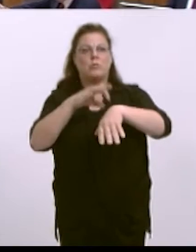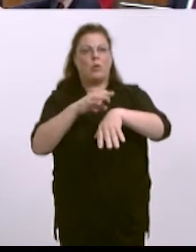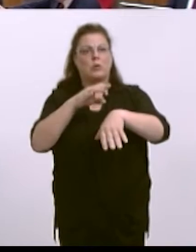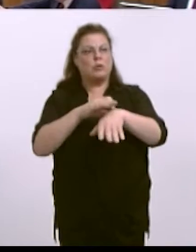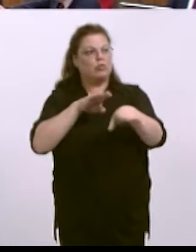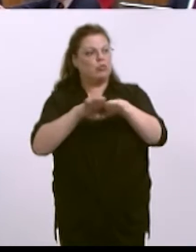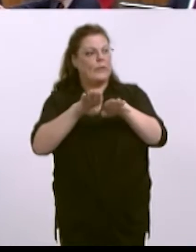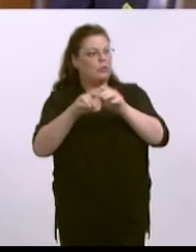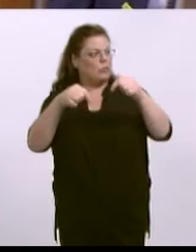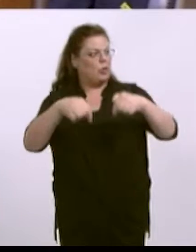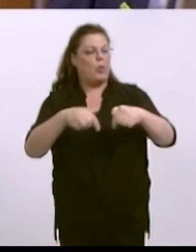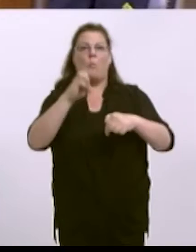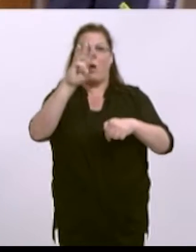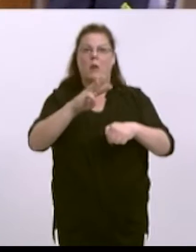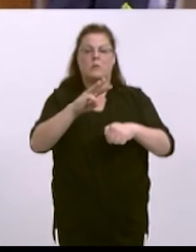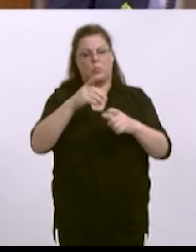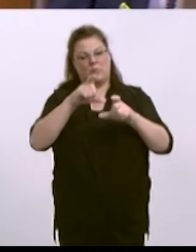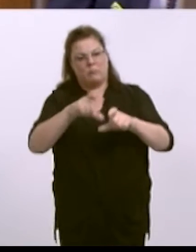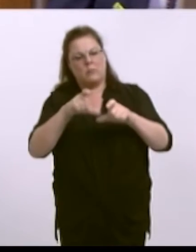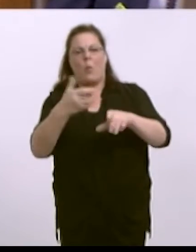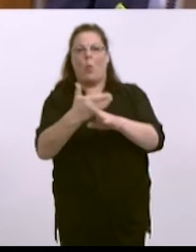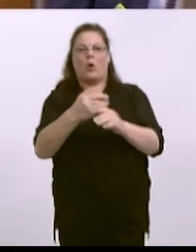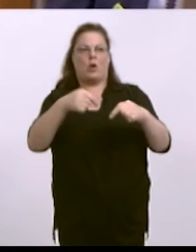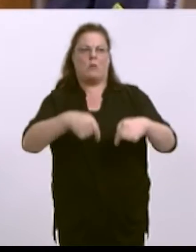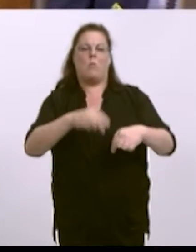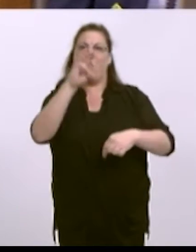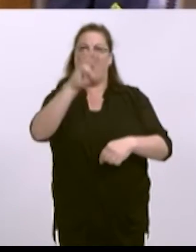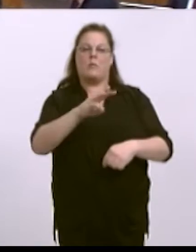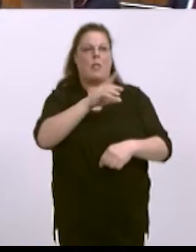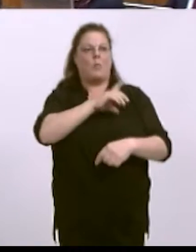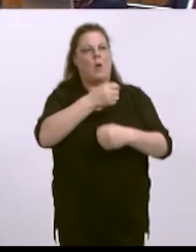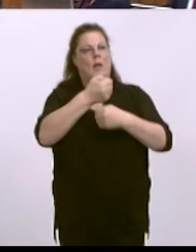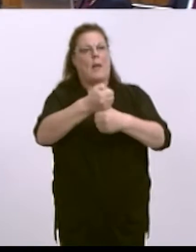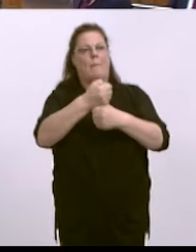teulu yn cael eu hyfforddi yng Nghymru a hefyd yn gweithio yng Nghymru. Dyma pam maeír ymgyrch